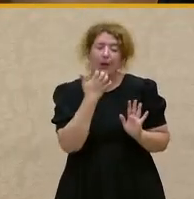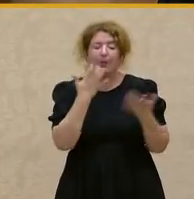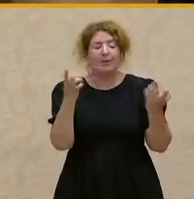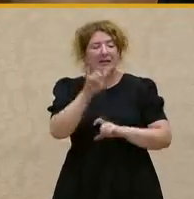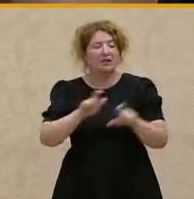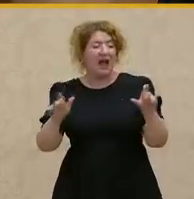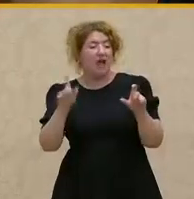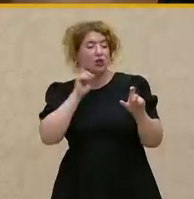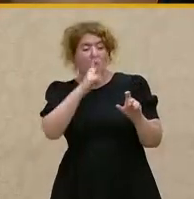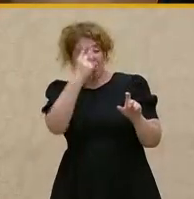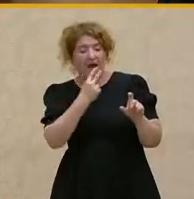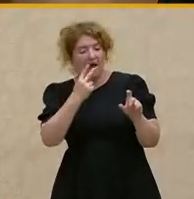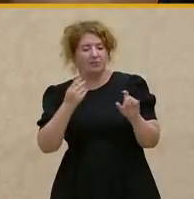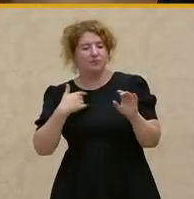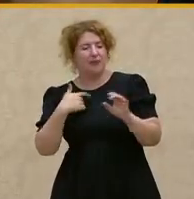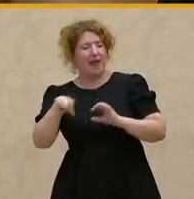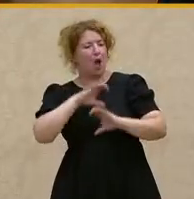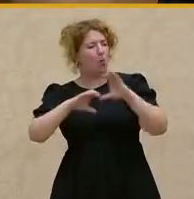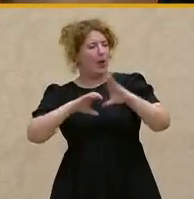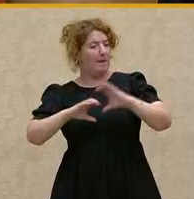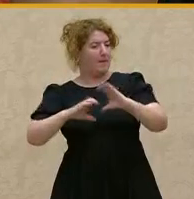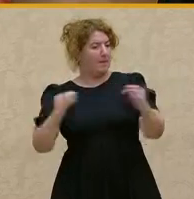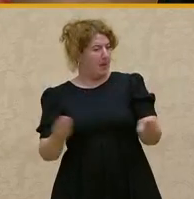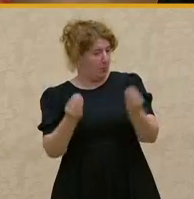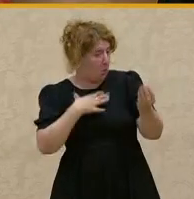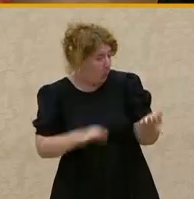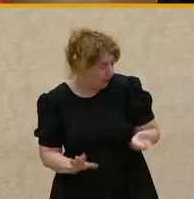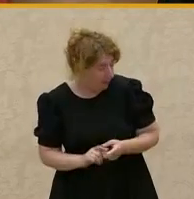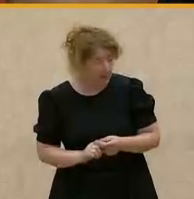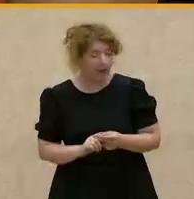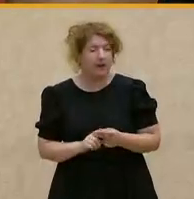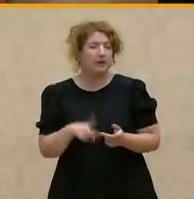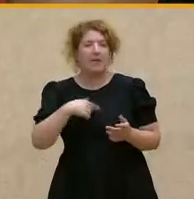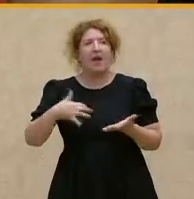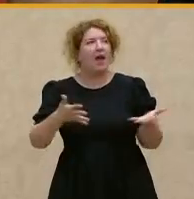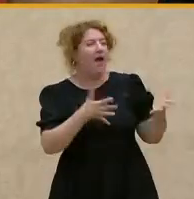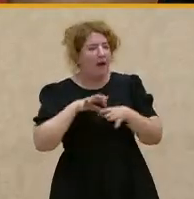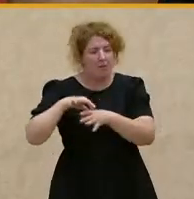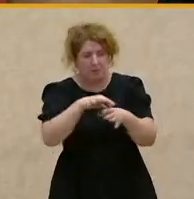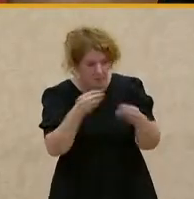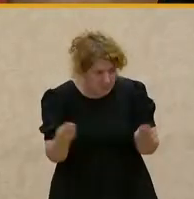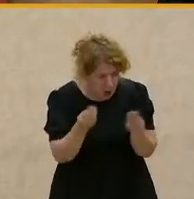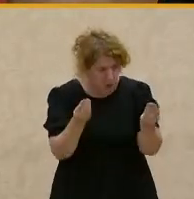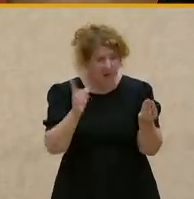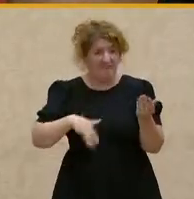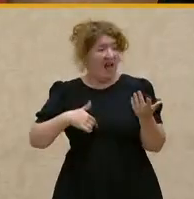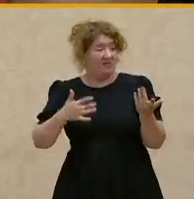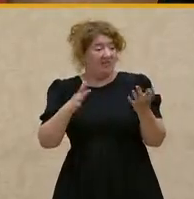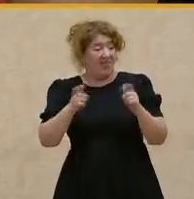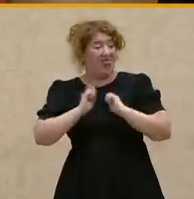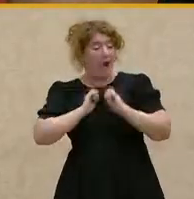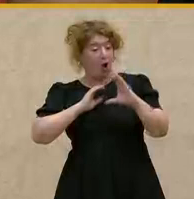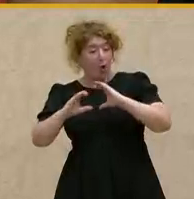con sordoceguera a mejorar su comunicación, su orientación y, por ende, a integrarse mejor.